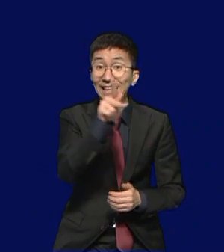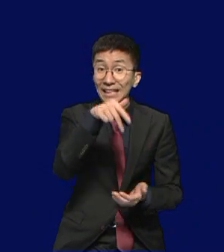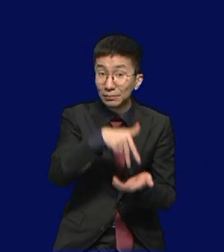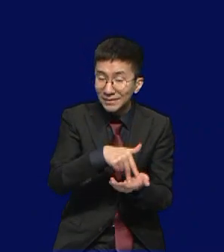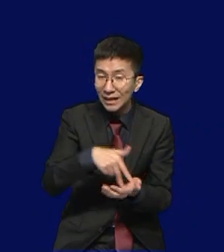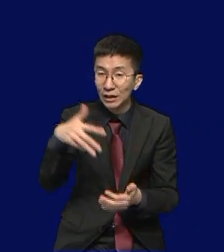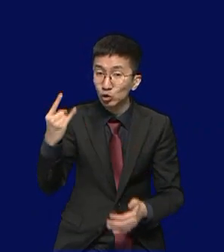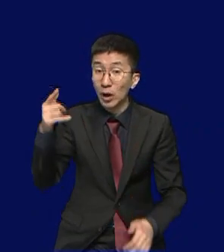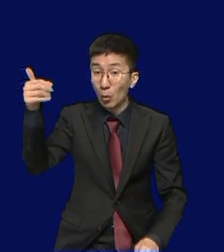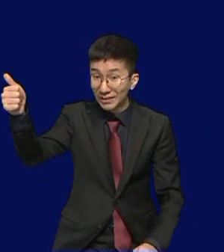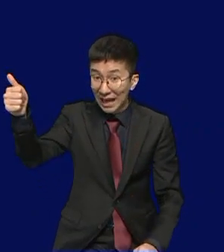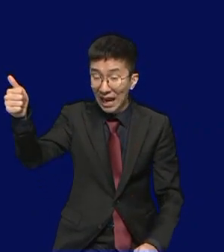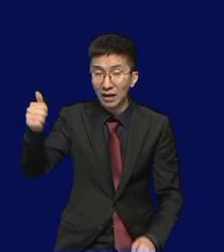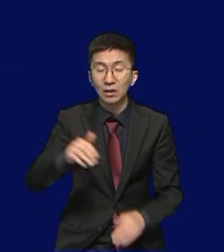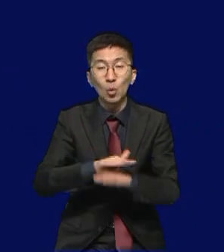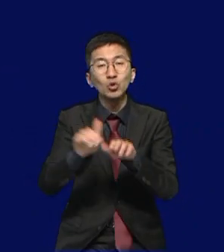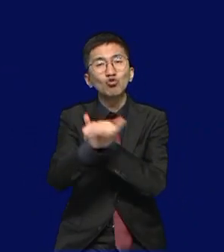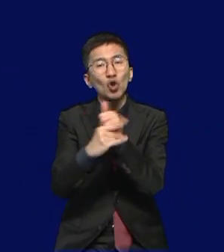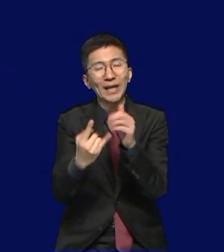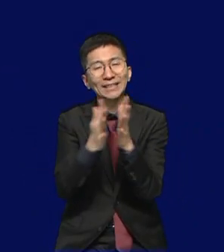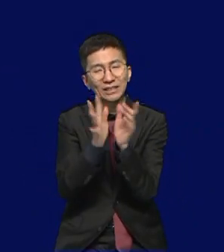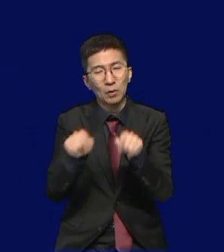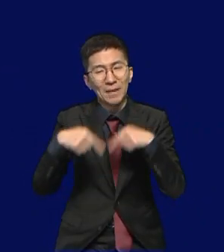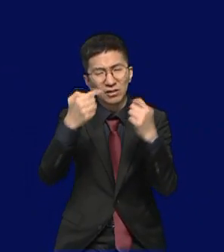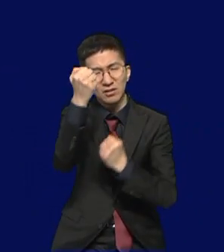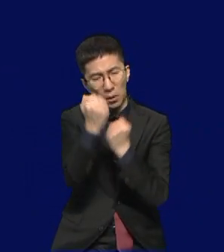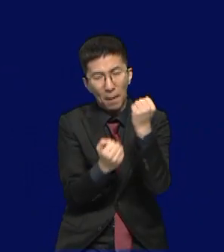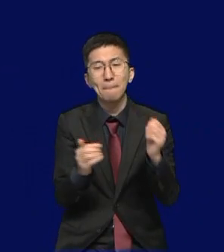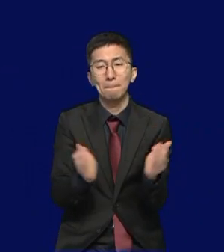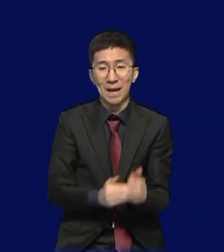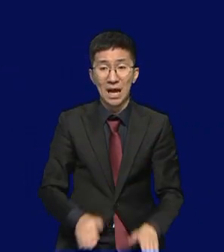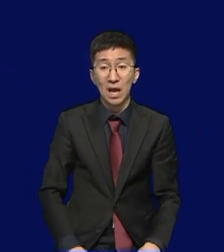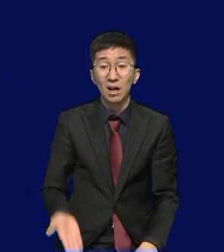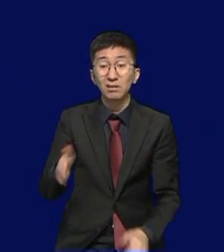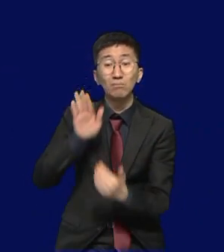전원 회의에 직접 출석해 소상히 소명했는데 받아들여지지 않았다며 유감을